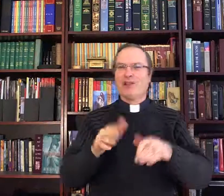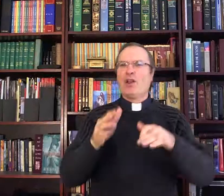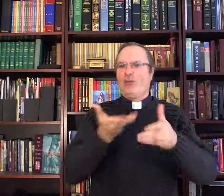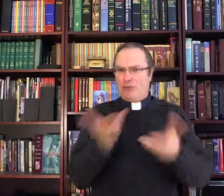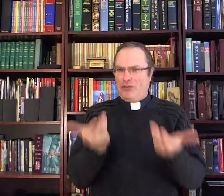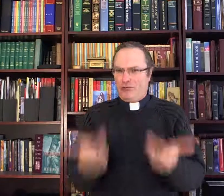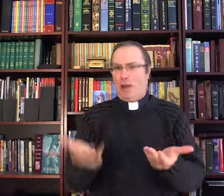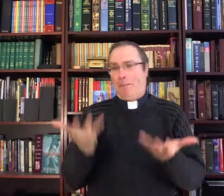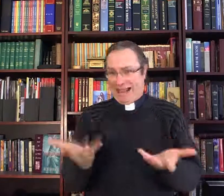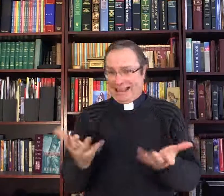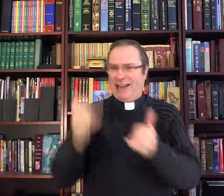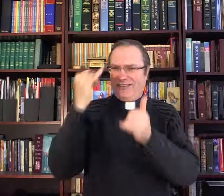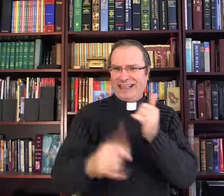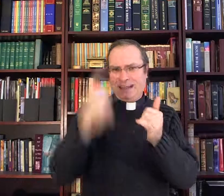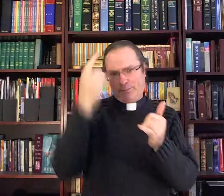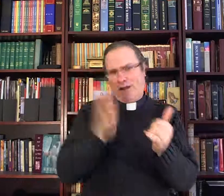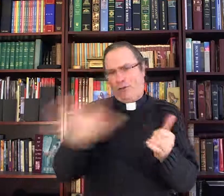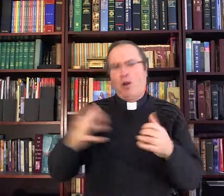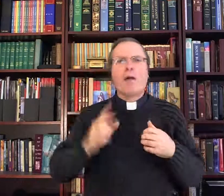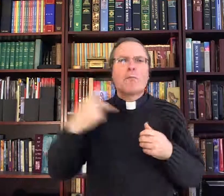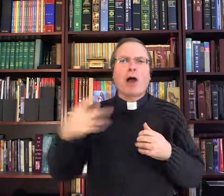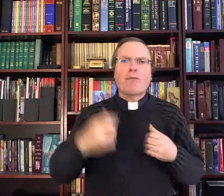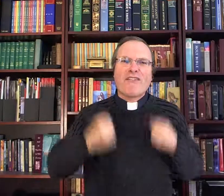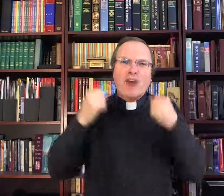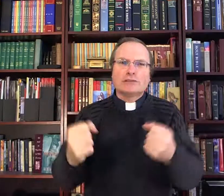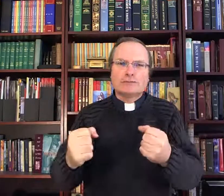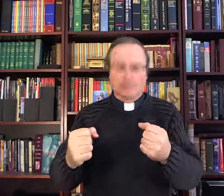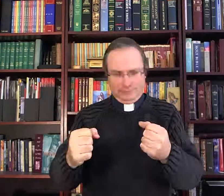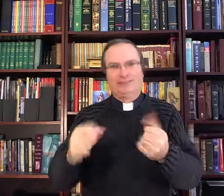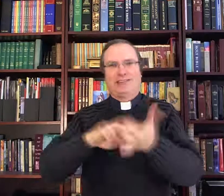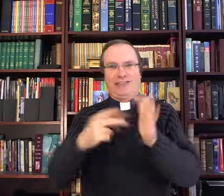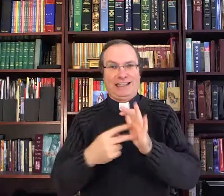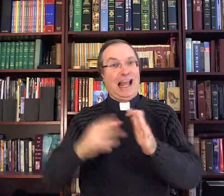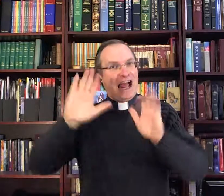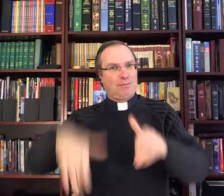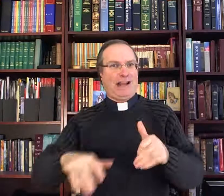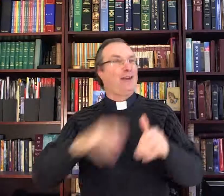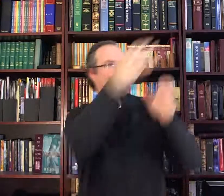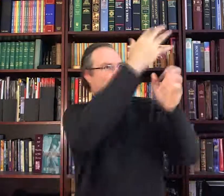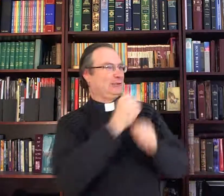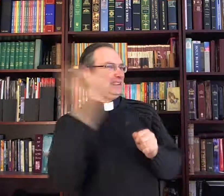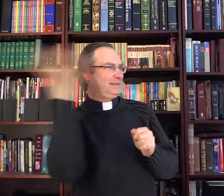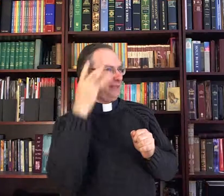voulez-vous maintenant finir par vos propres forces? Ce qui signifie qu'après avoir reçu l'Esprit